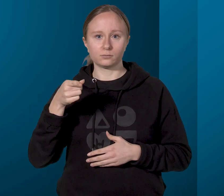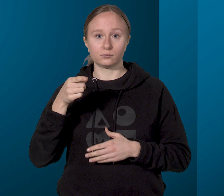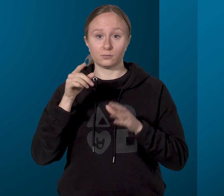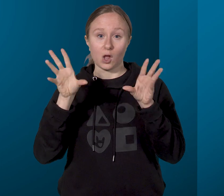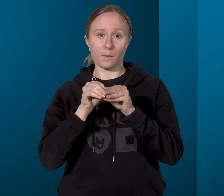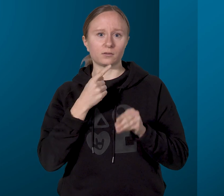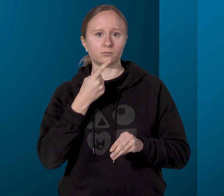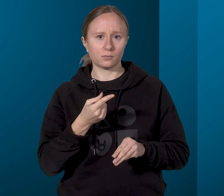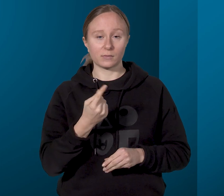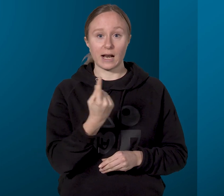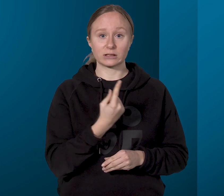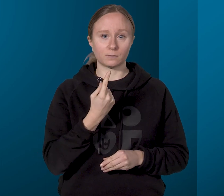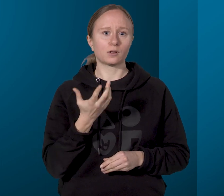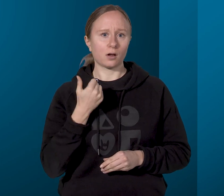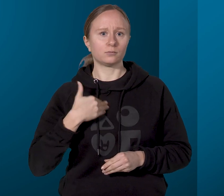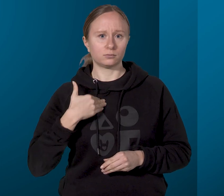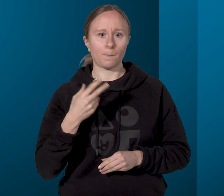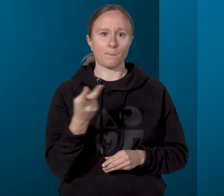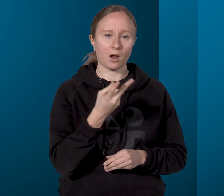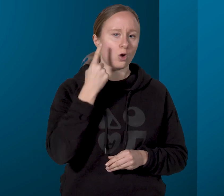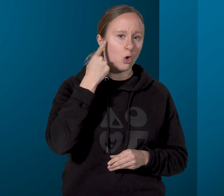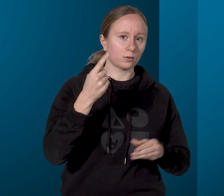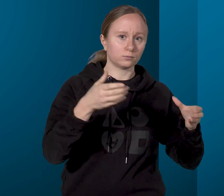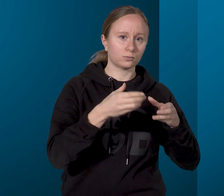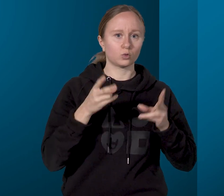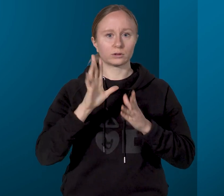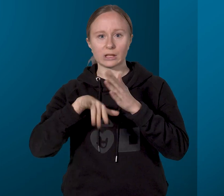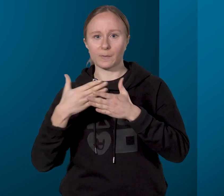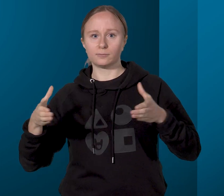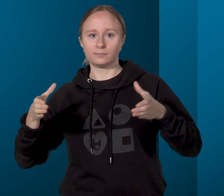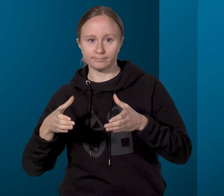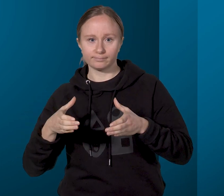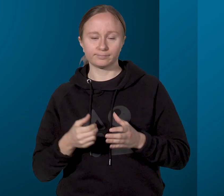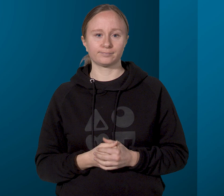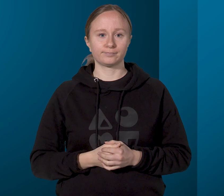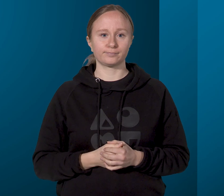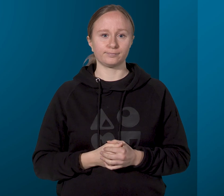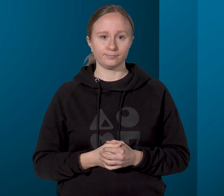De beskrev att teckenspråkiga kan uppleva ensamhet både bland hörande - och teckenspråkiga.